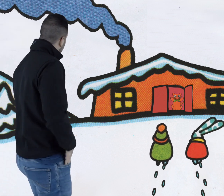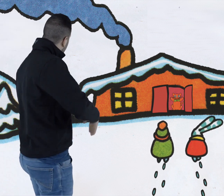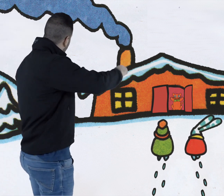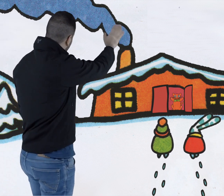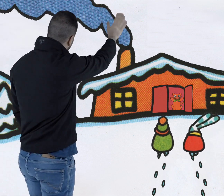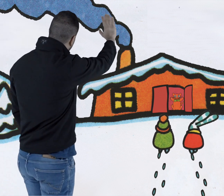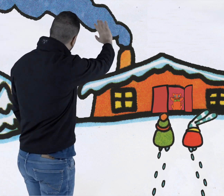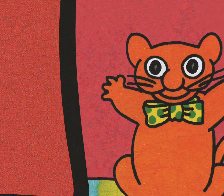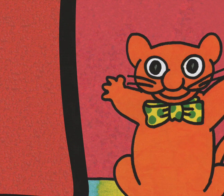ciao !